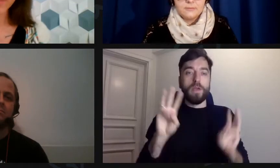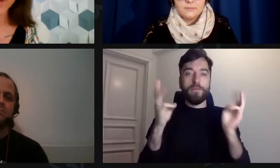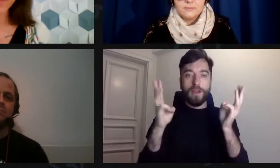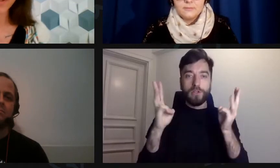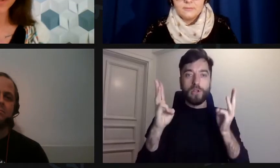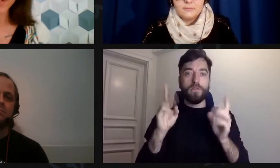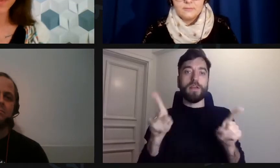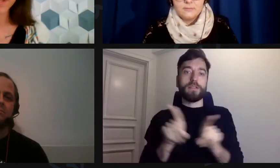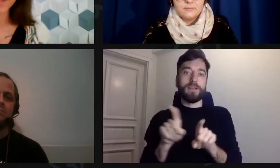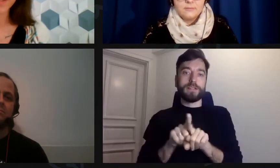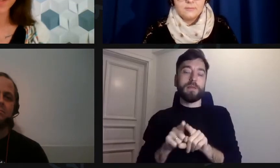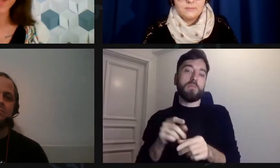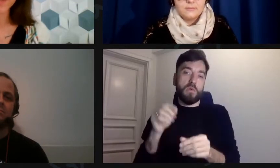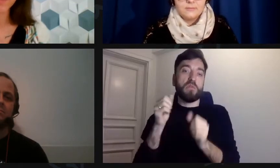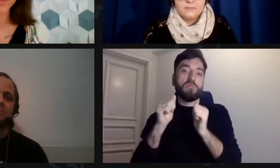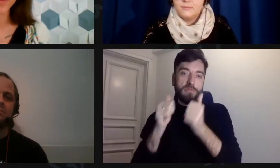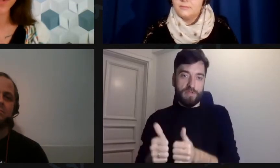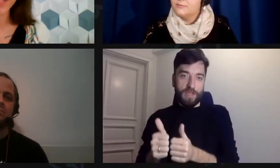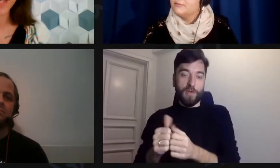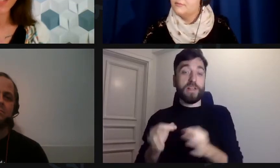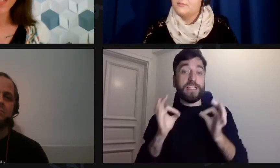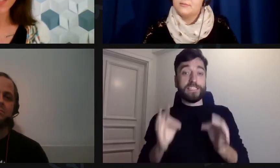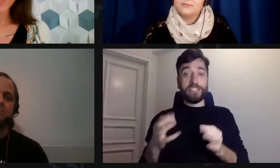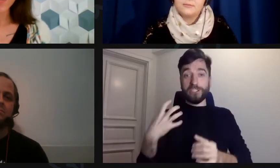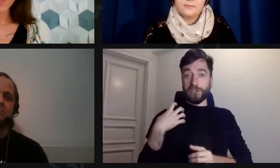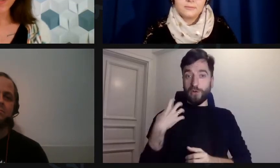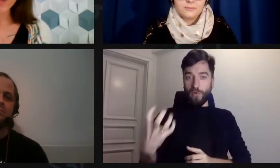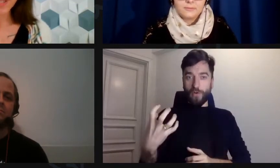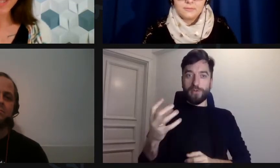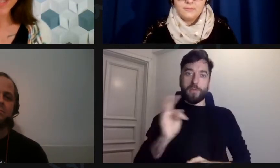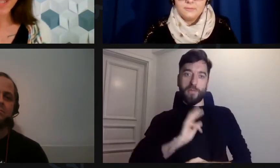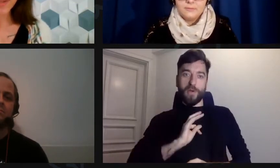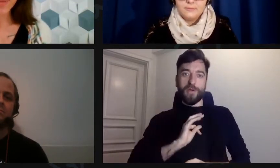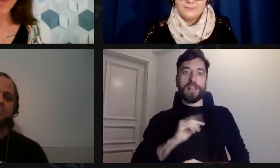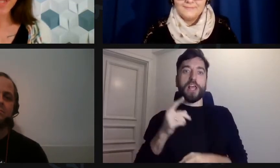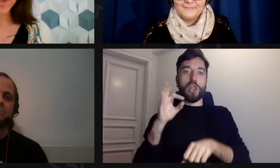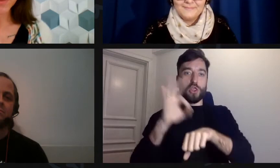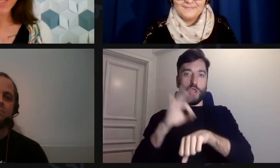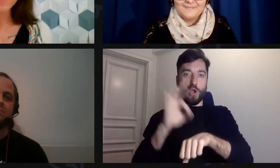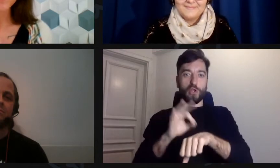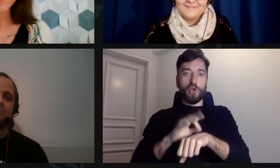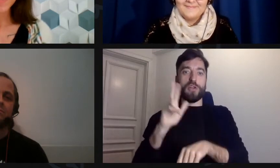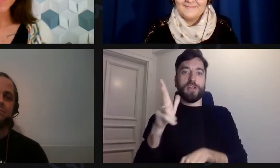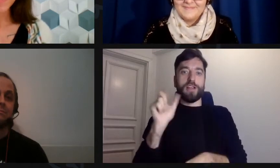Moimi gośćmi dzisiaj są doktor Katarzyna dąbrowska-żmuda,